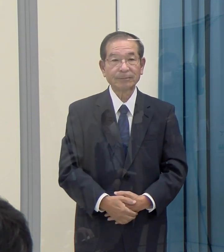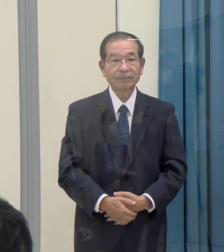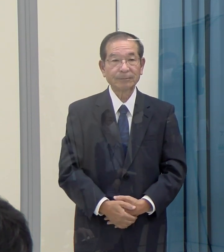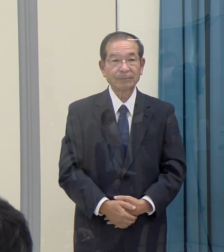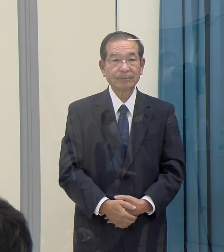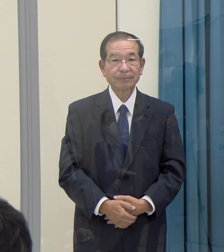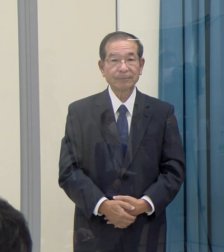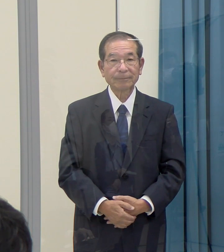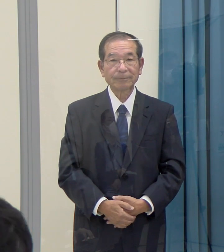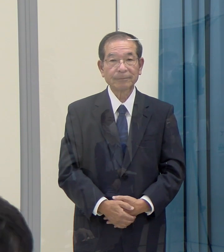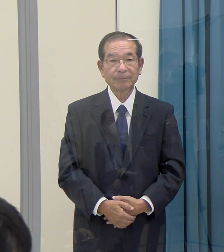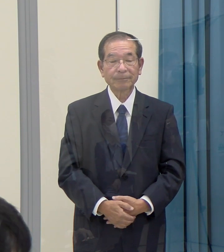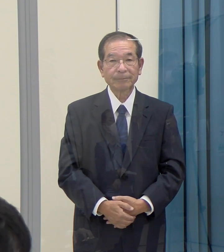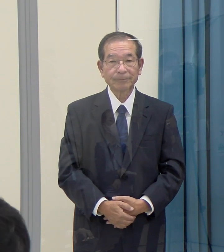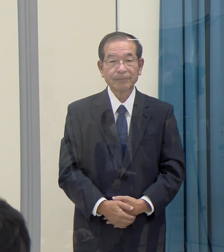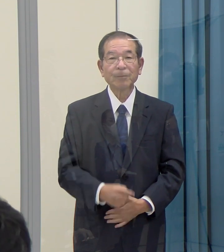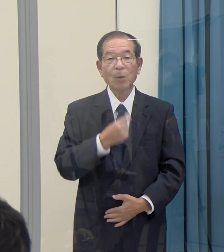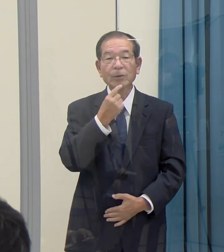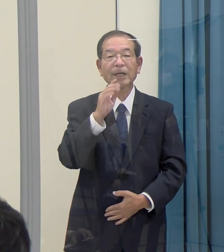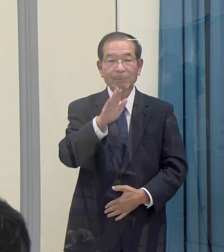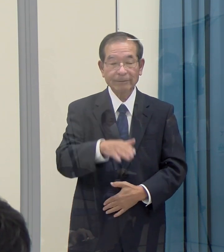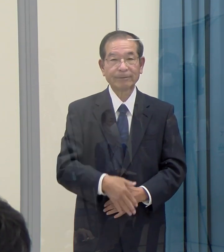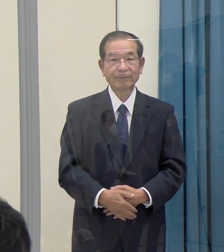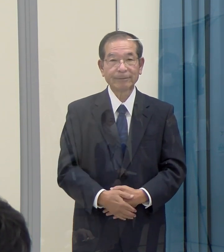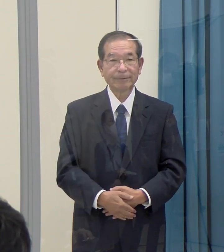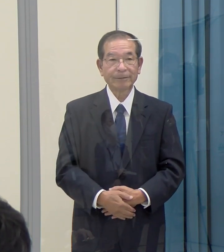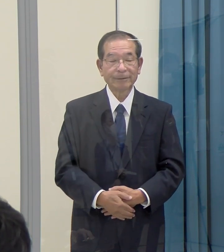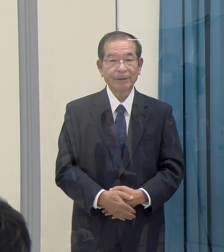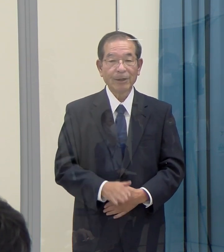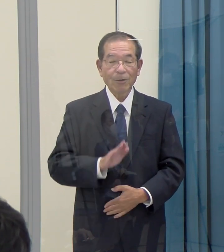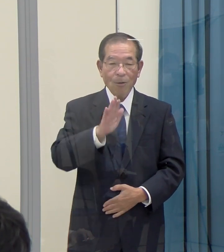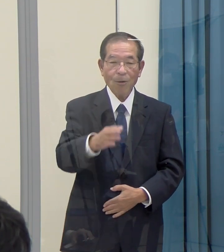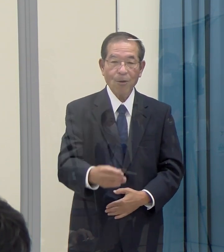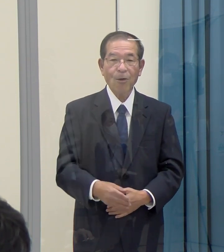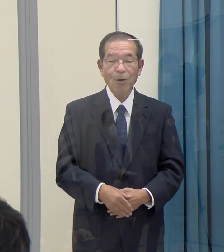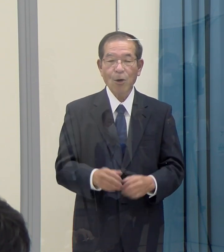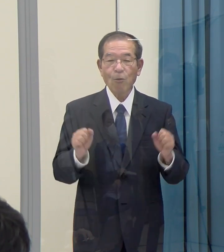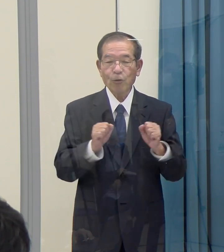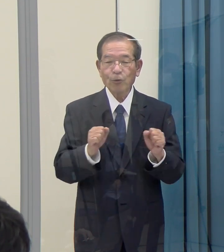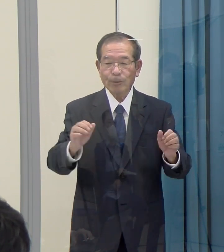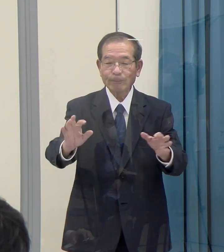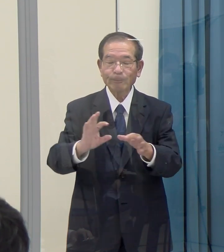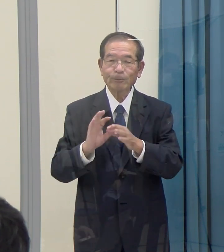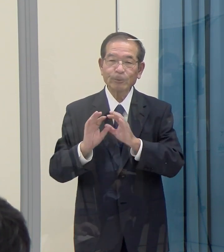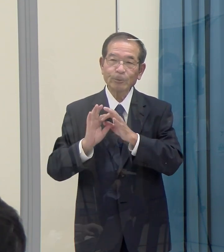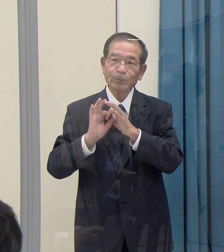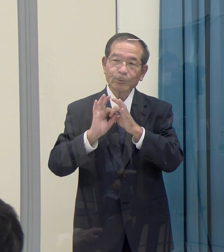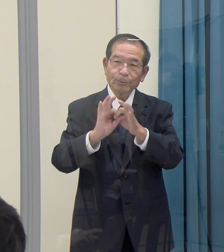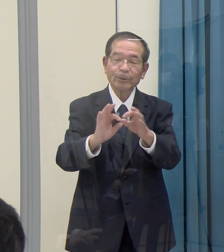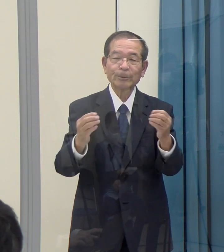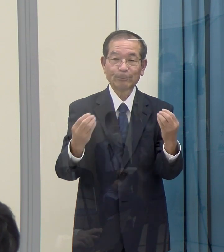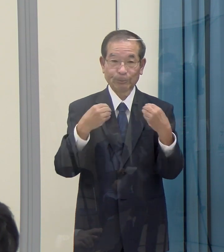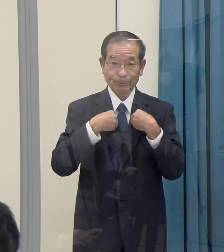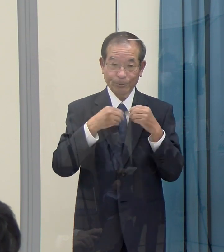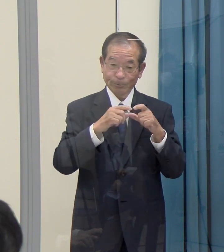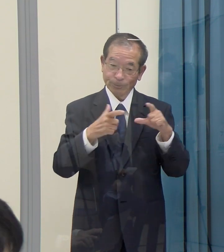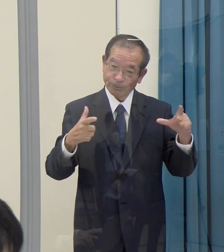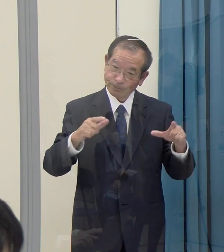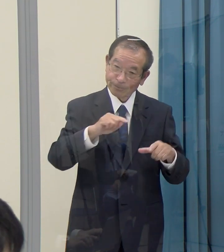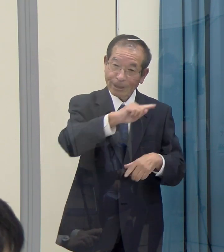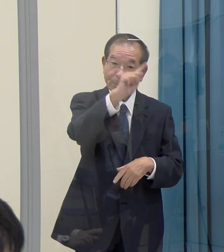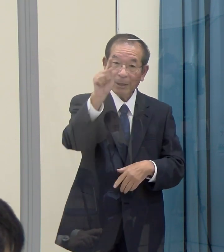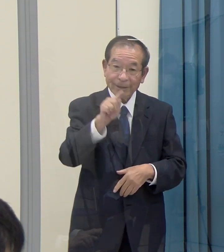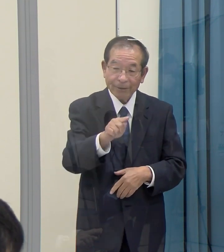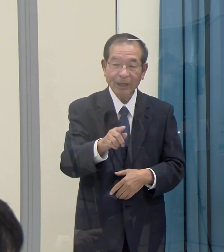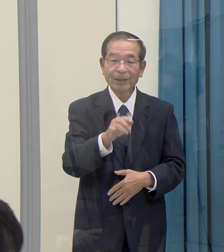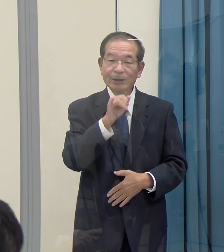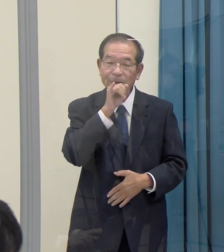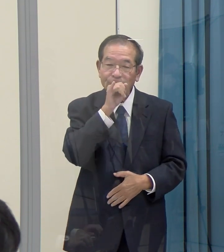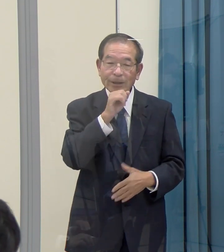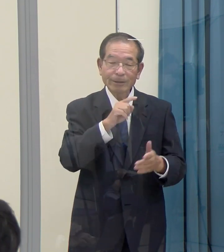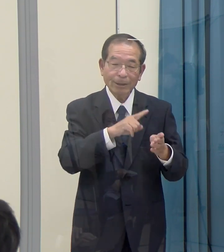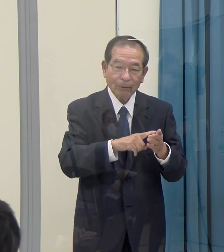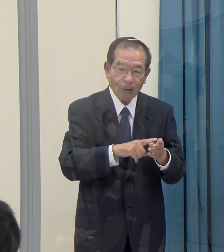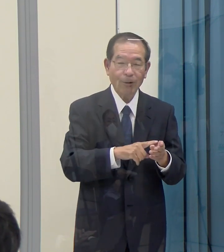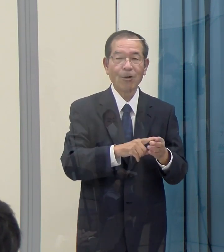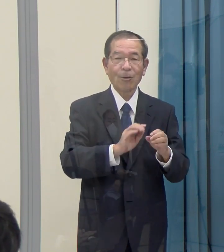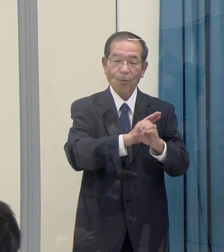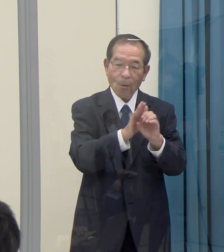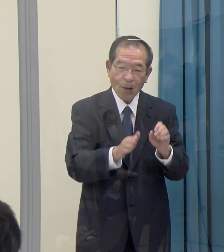（ＮＨＫ）今後また冬にかけて感染が再拡大する恐れもあると思いますが、今年はインフルエンザとの同時流行も懸念されています。